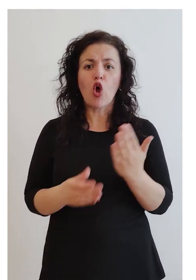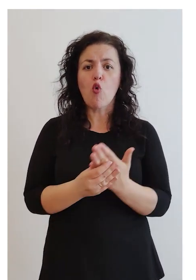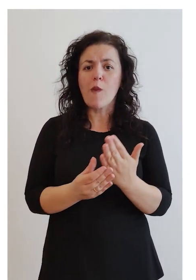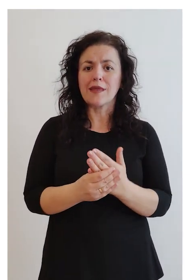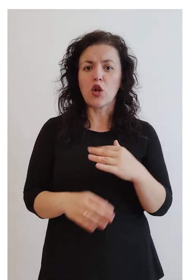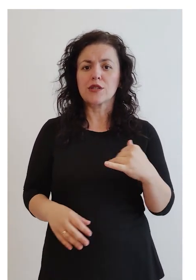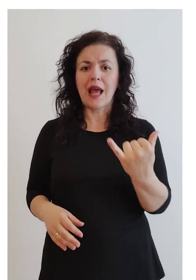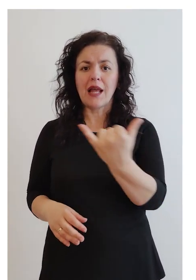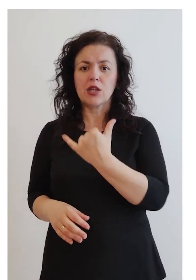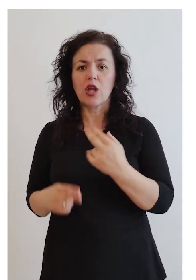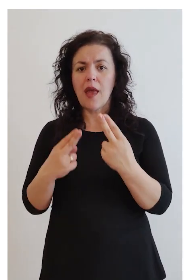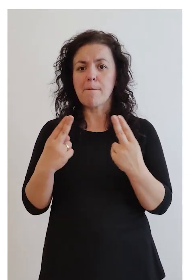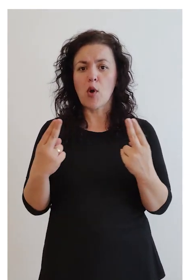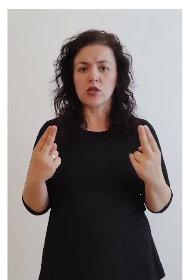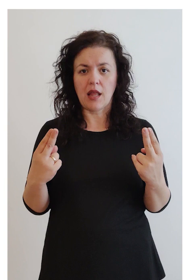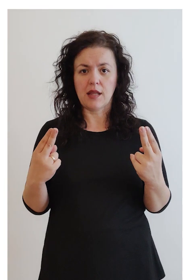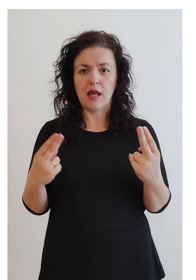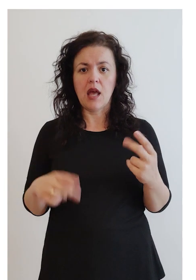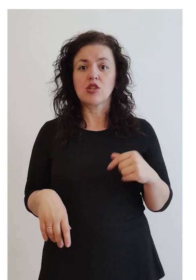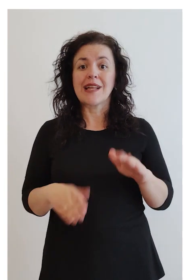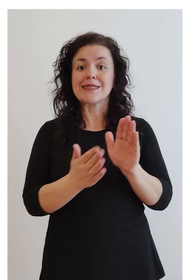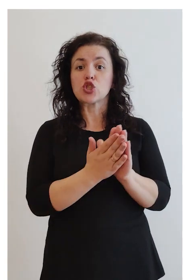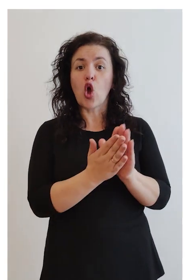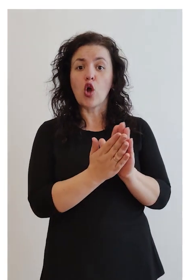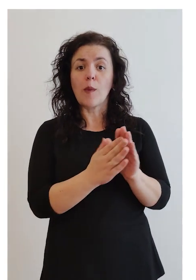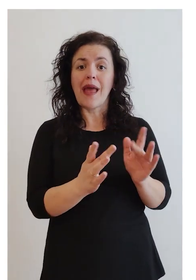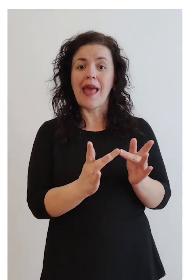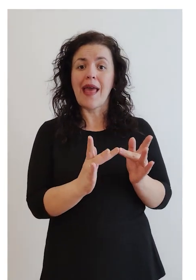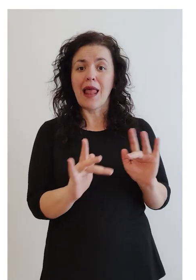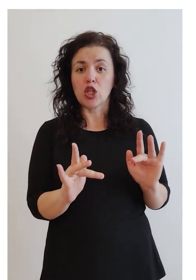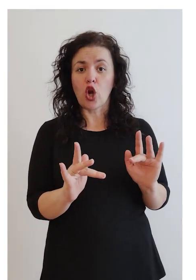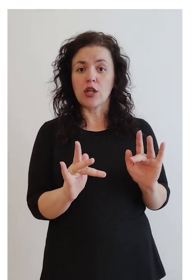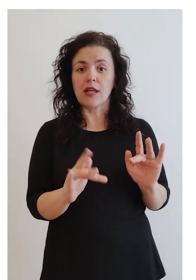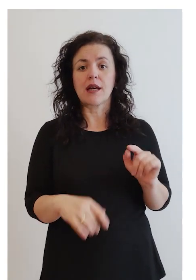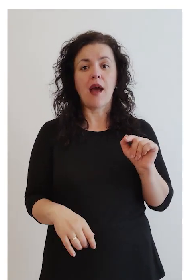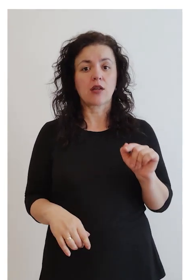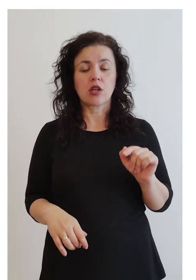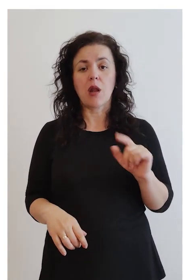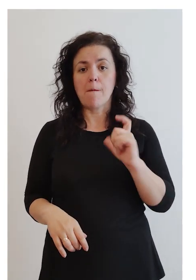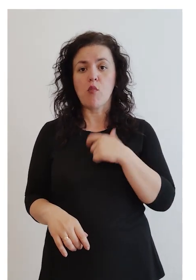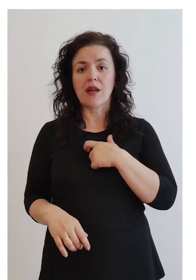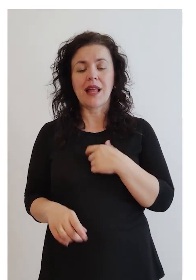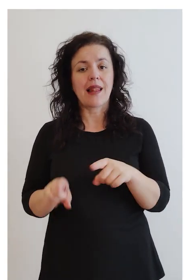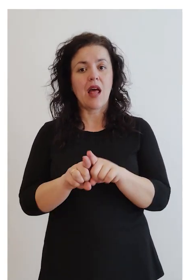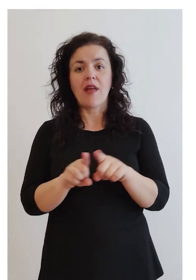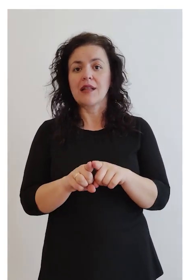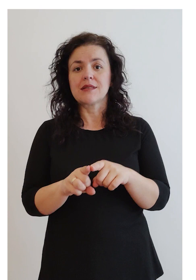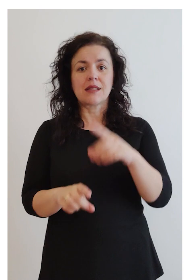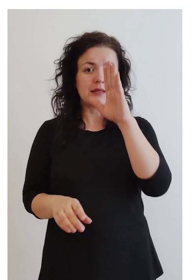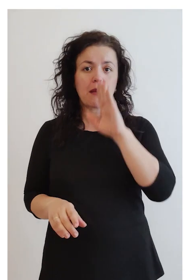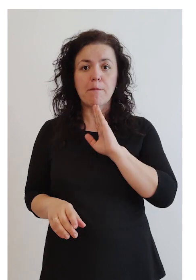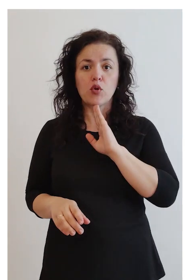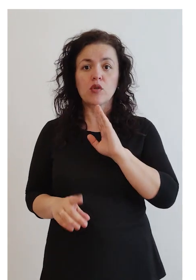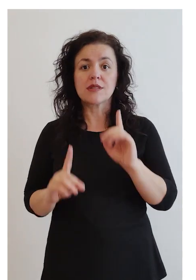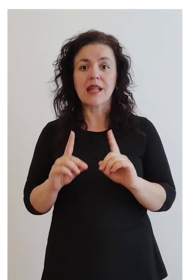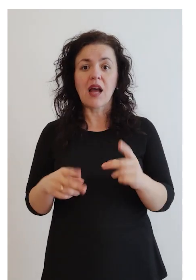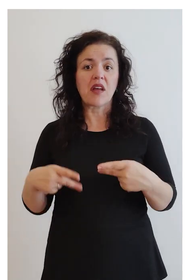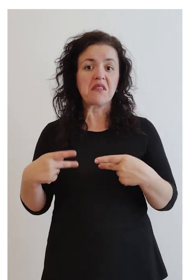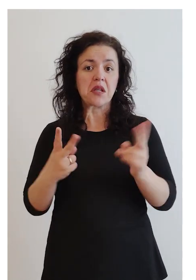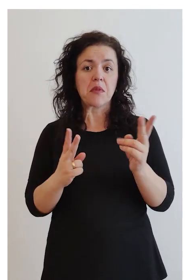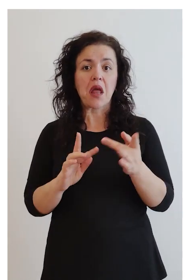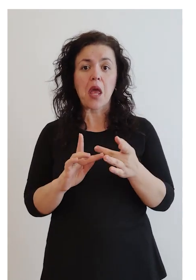Acest lucru poate fi la fel de simplu și dacă vi-l trimiteți prin e-mail, dar scanarea ar trebui să fie stocată într-un fișier criptat.